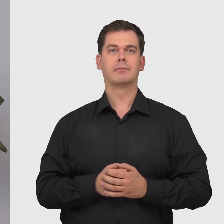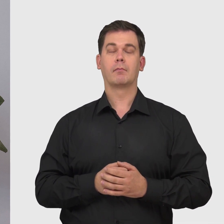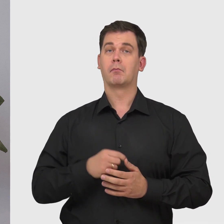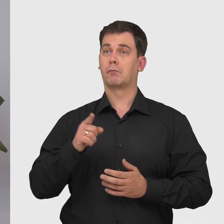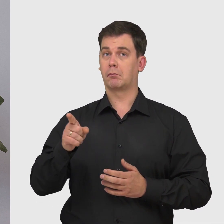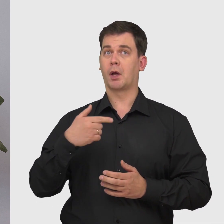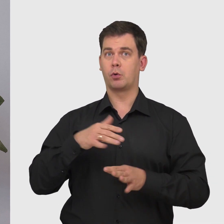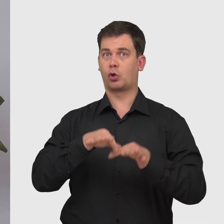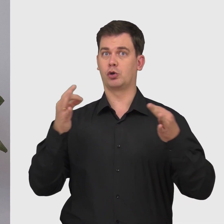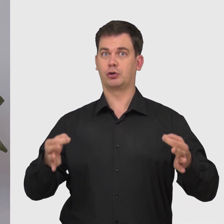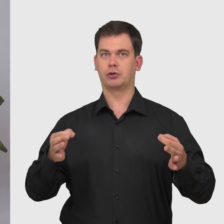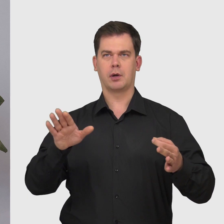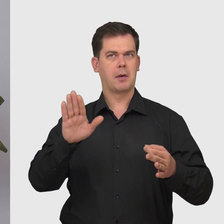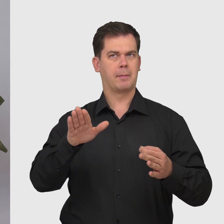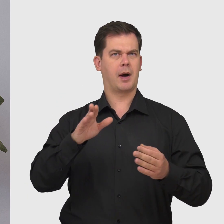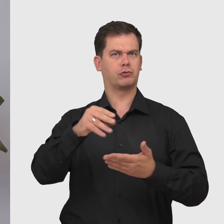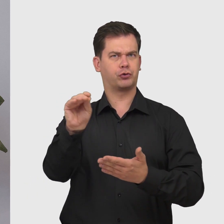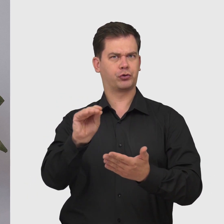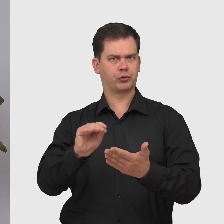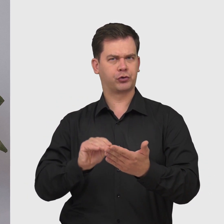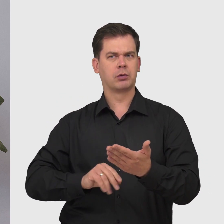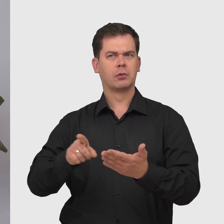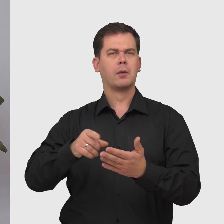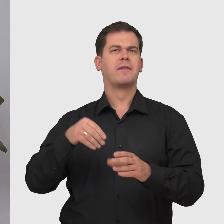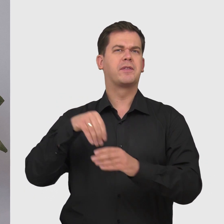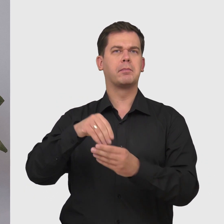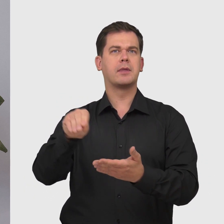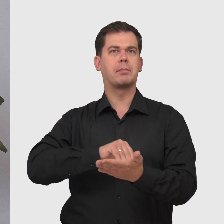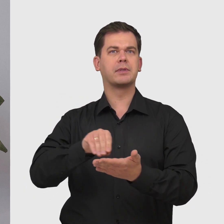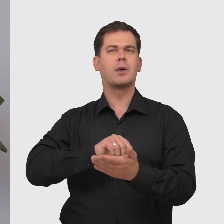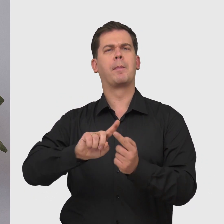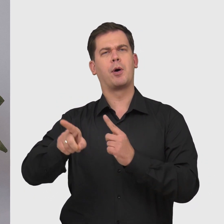W zachowanych do dzisiaj magnackich i szlacheckich inwentarzach